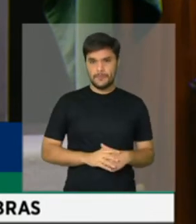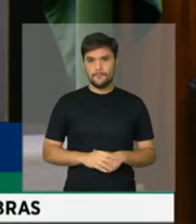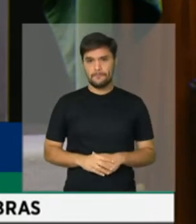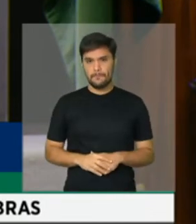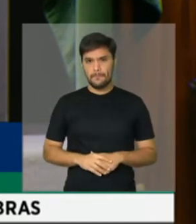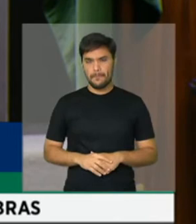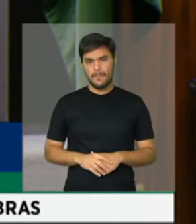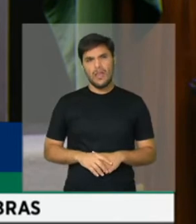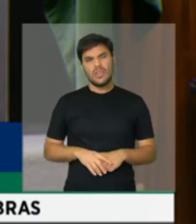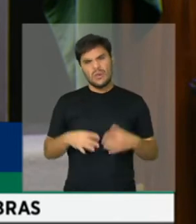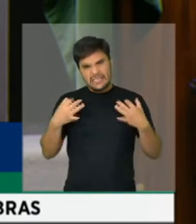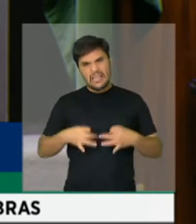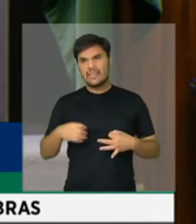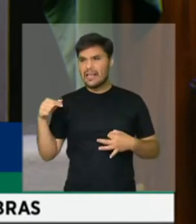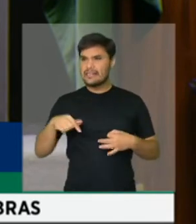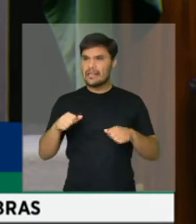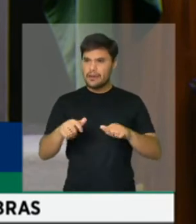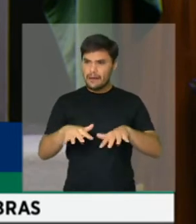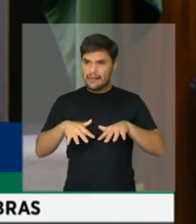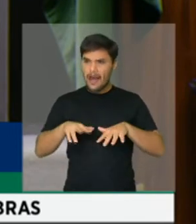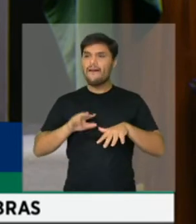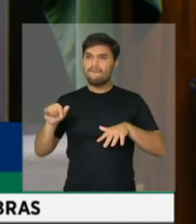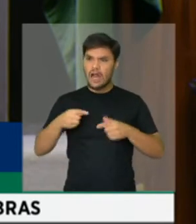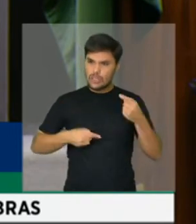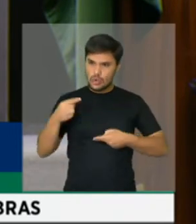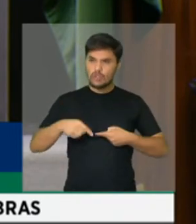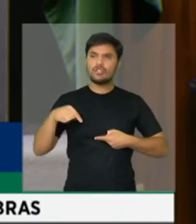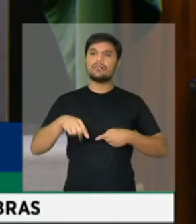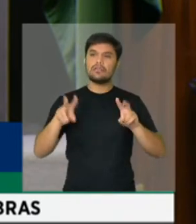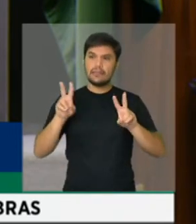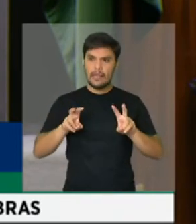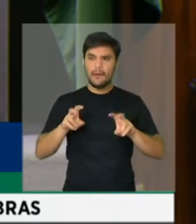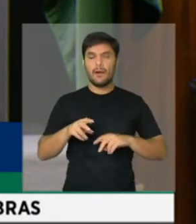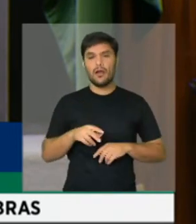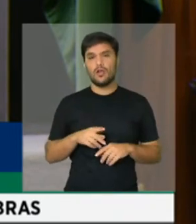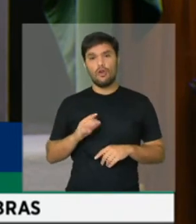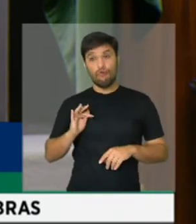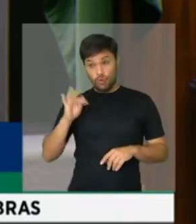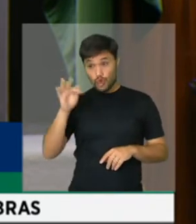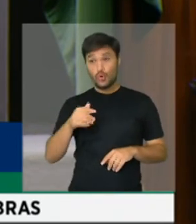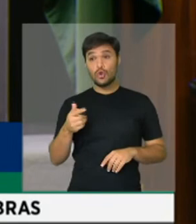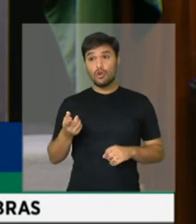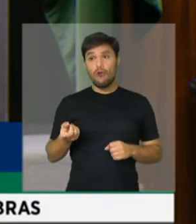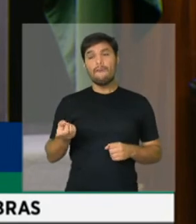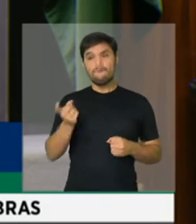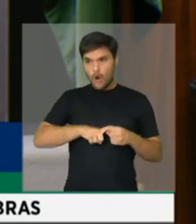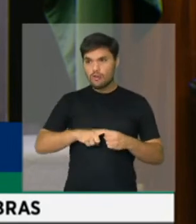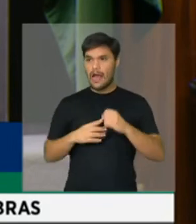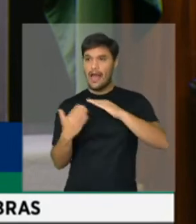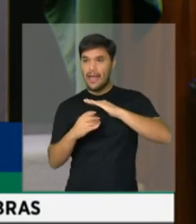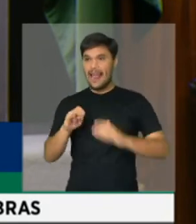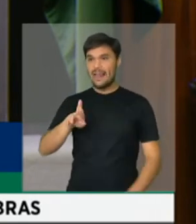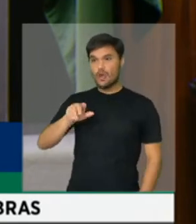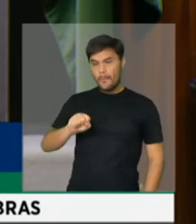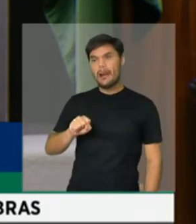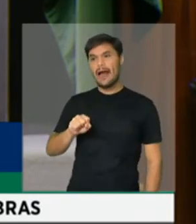SUPERÁVIT DA ITAIPU BINACIONAL. VAMOS ACABAR DE PAGAR A DÍ VIDA. ESSE SUPERÁVIT PODE SIM SER INVESTIDO NO SISTEMA HIDRELÉTRICO BRASILEIRO PRA